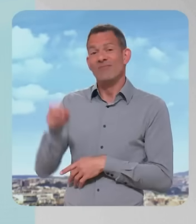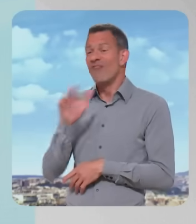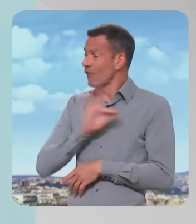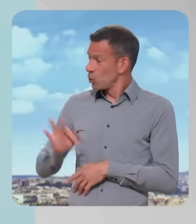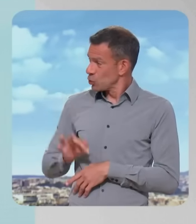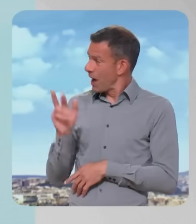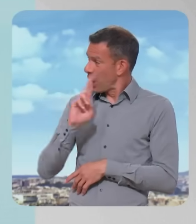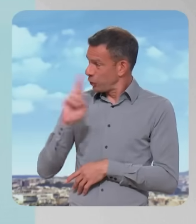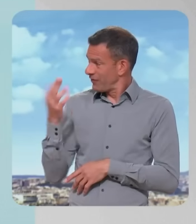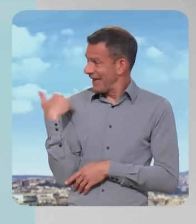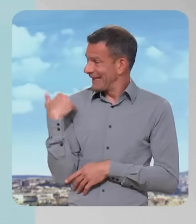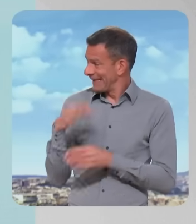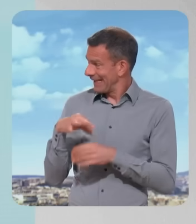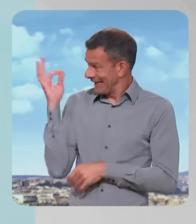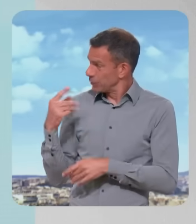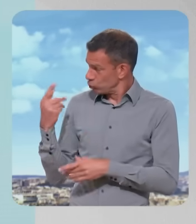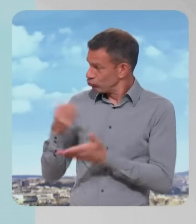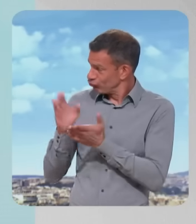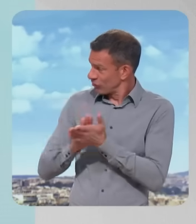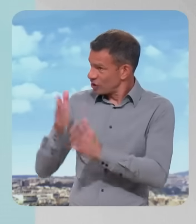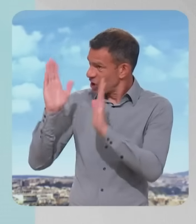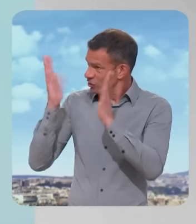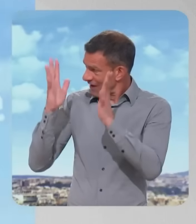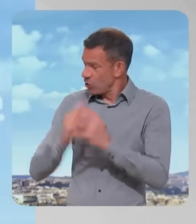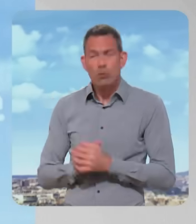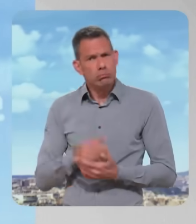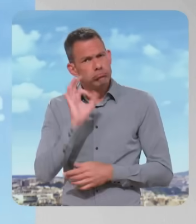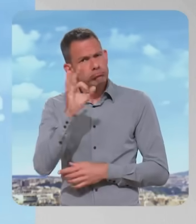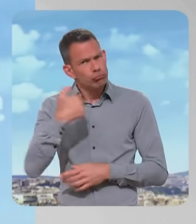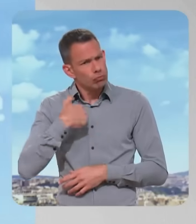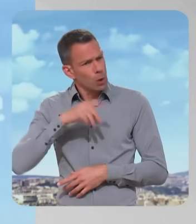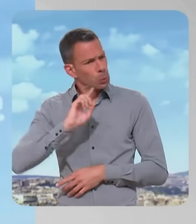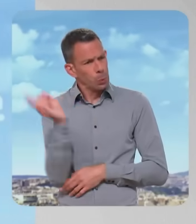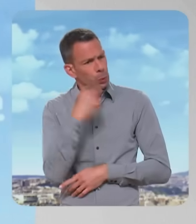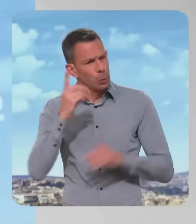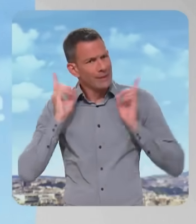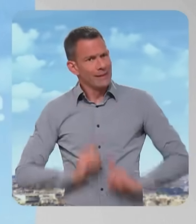et des uns des autres. Le président de la République doit respecter le résultat du scrutin